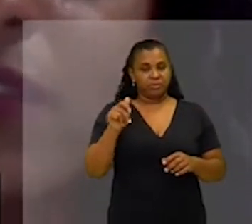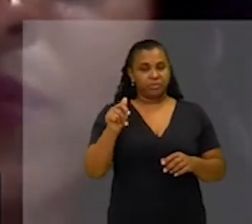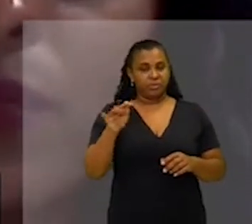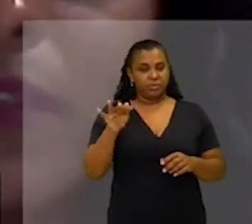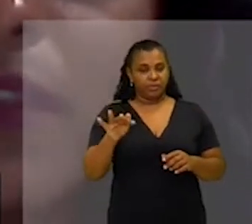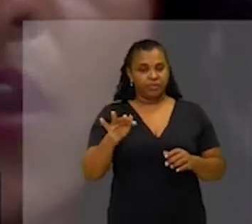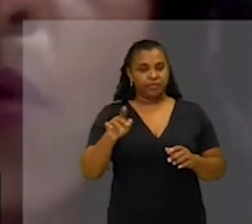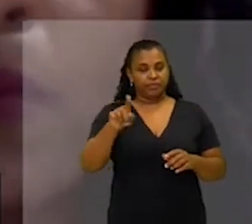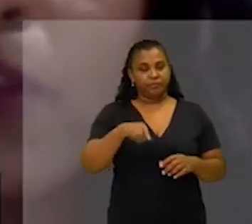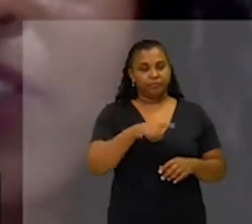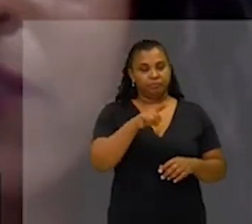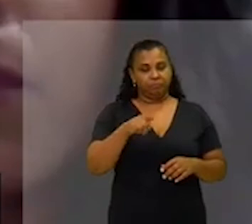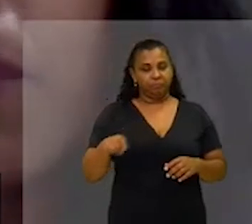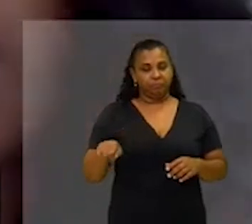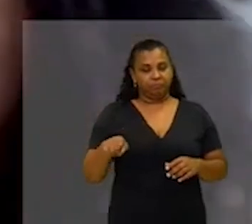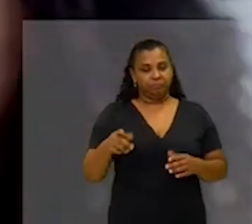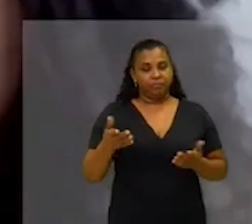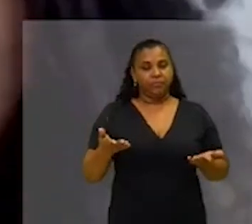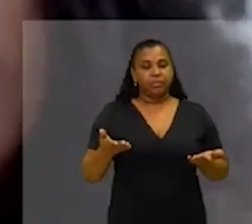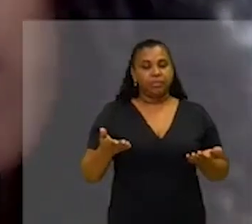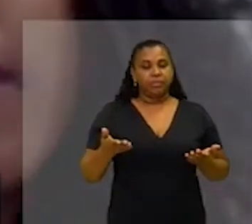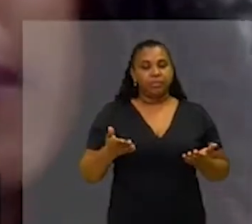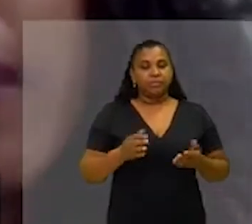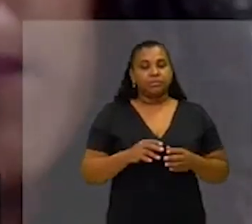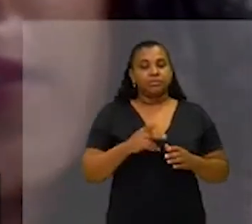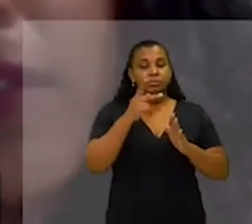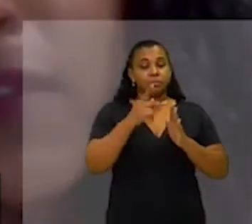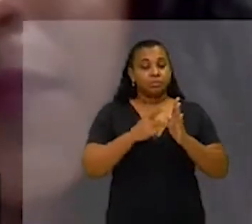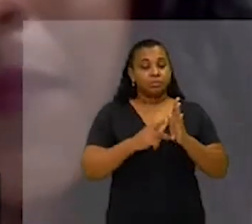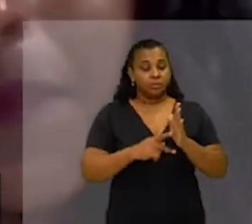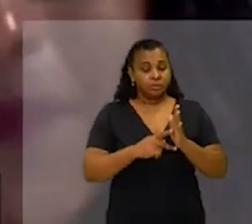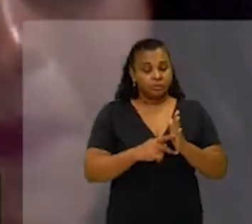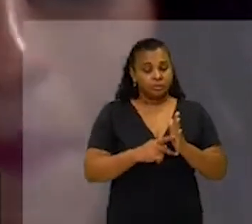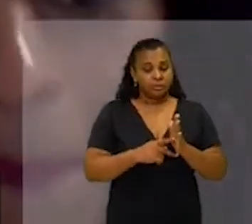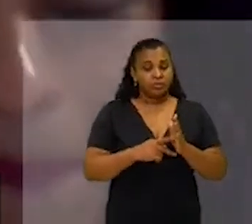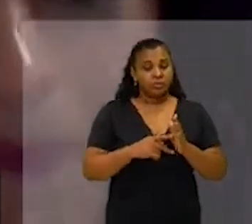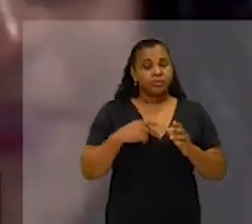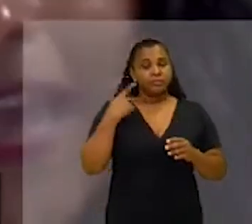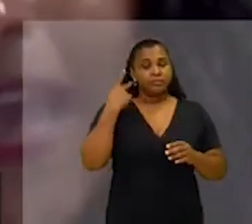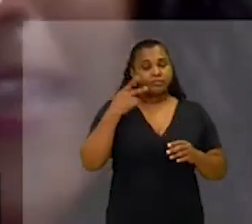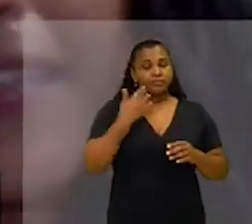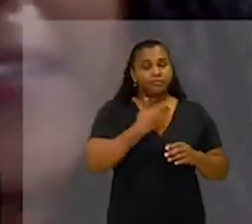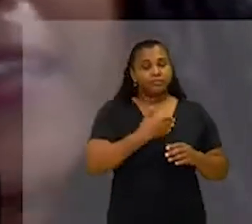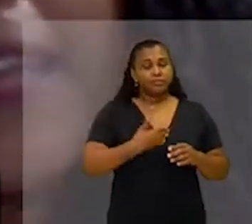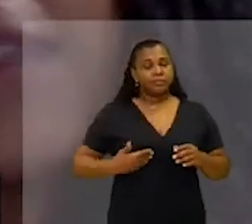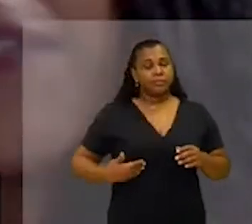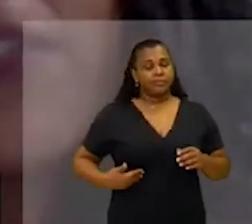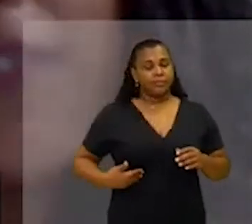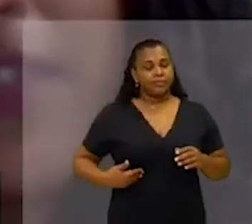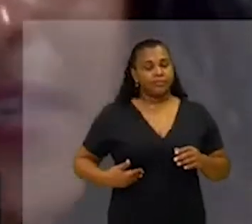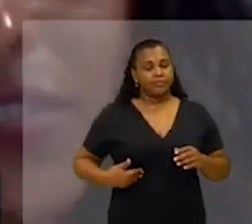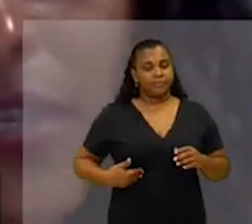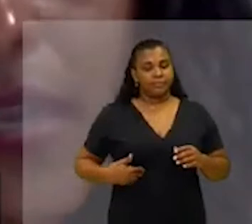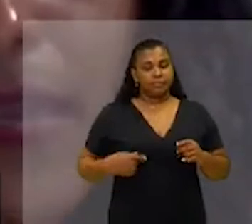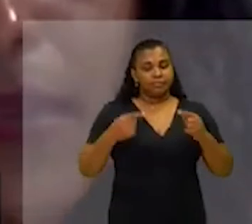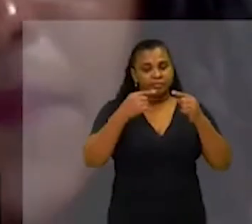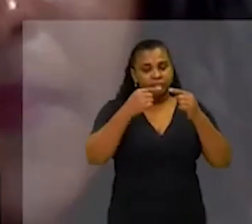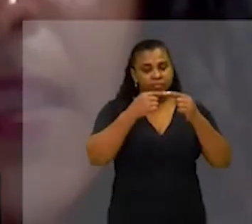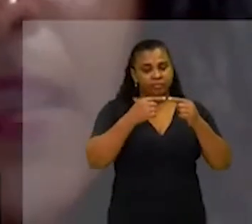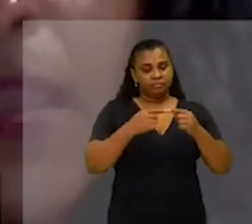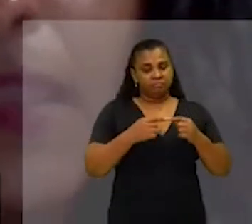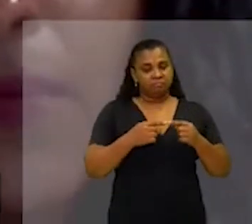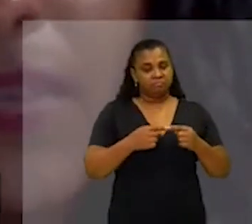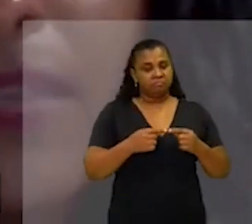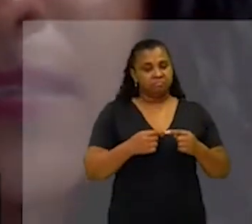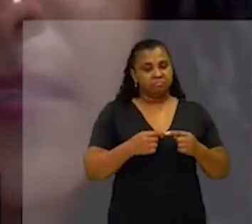de candidaturas um projeto uma política pública que importante o cara aí na criatividade então